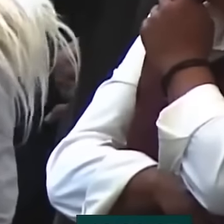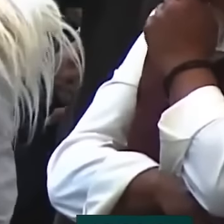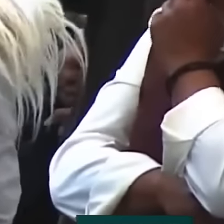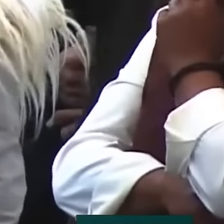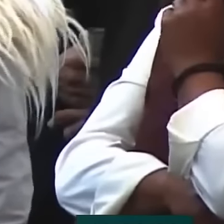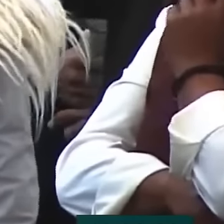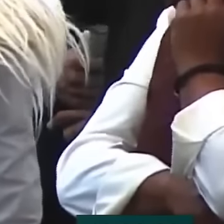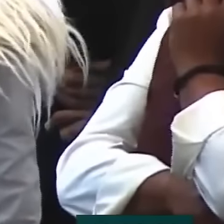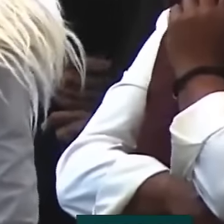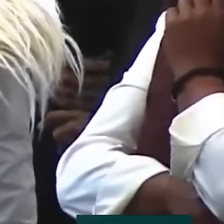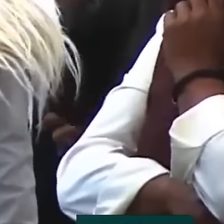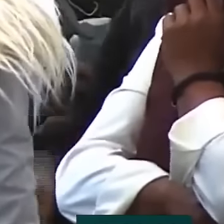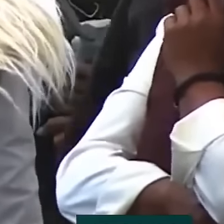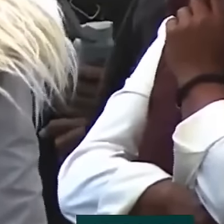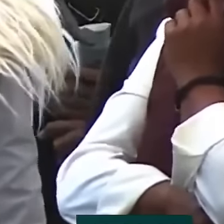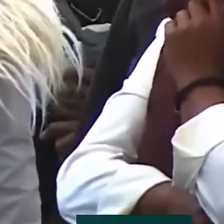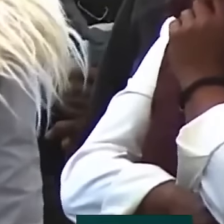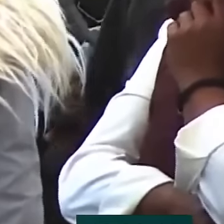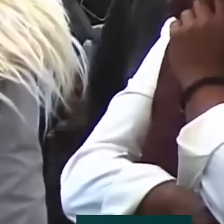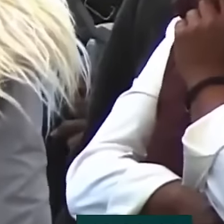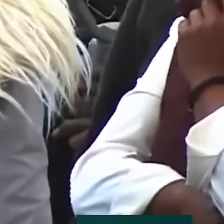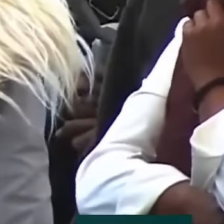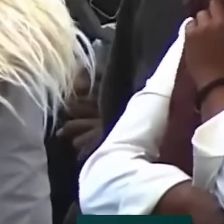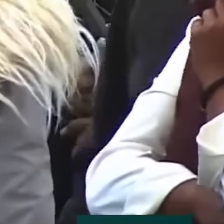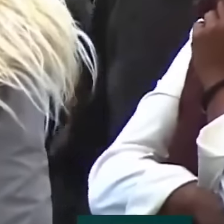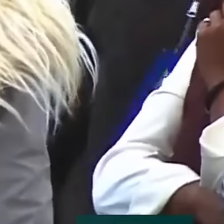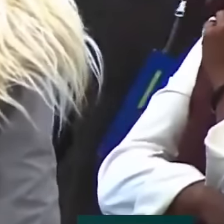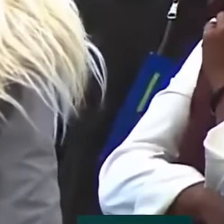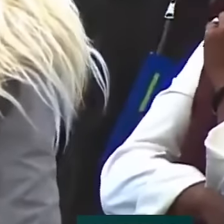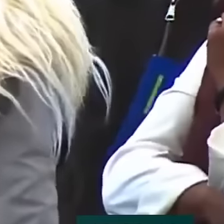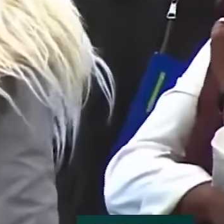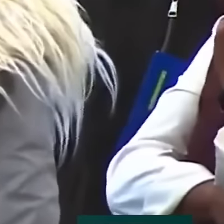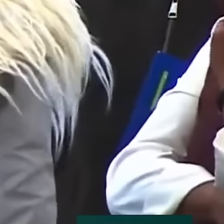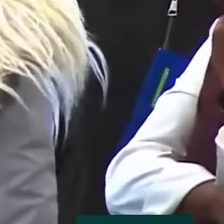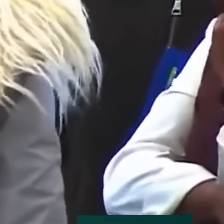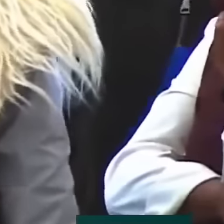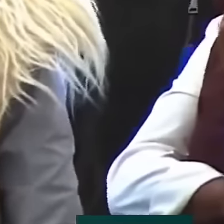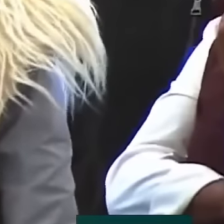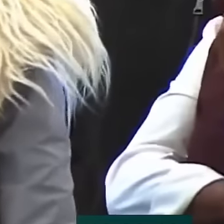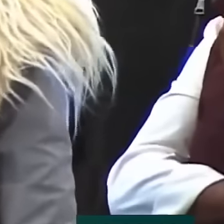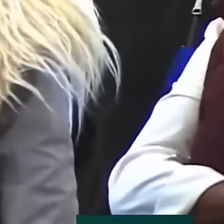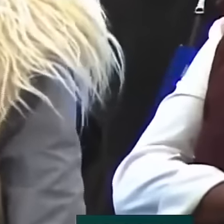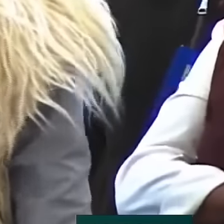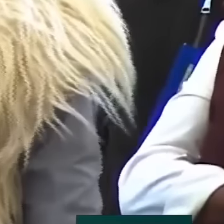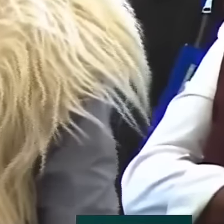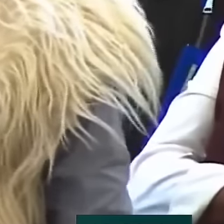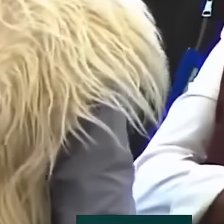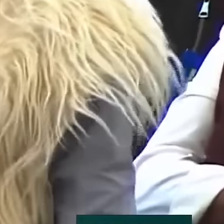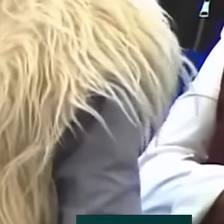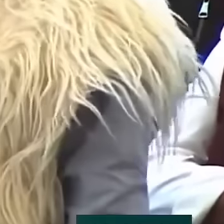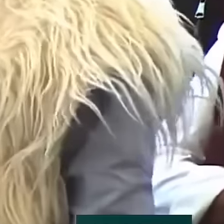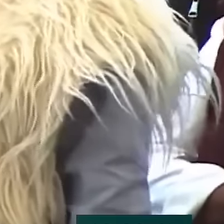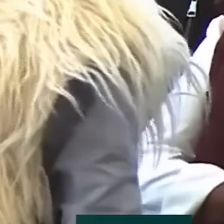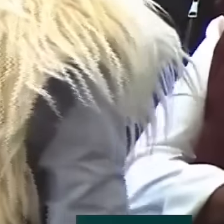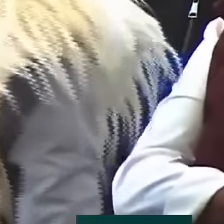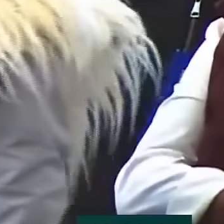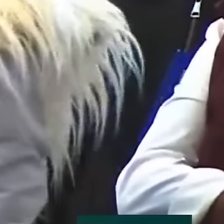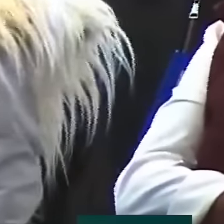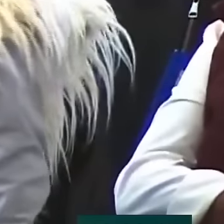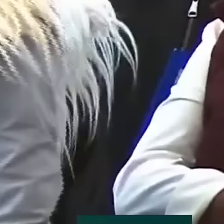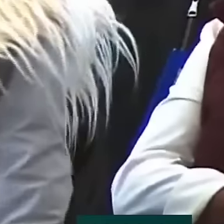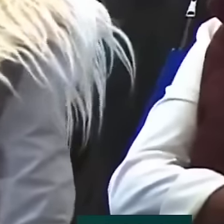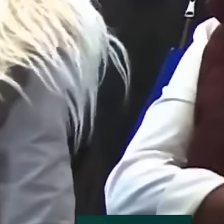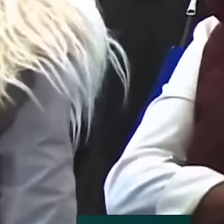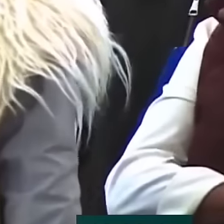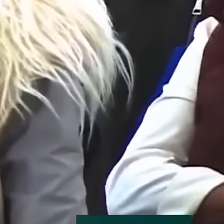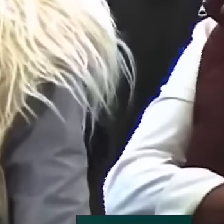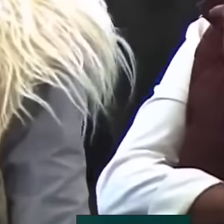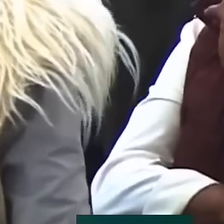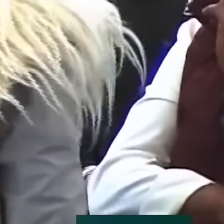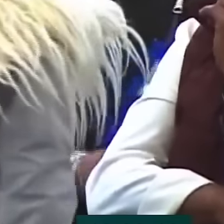Candelaria